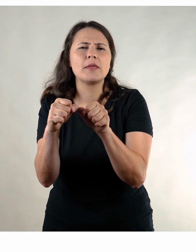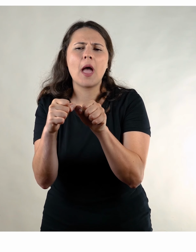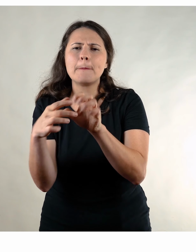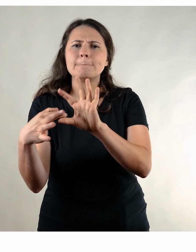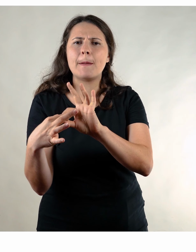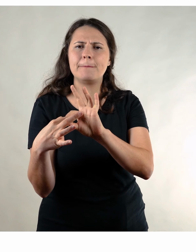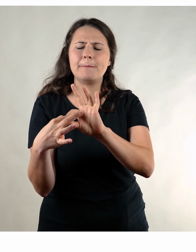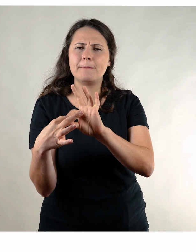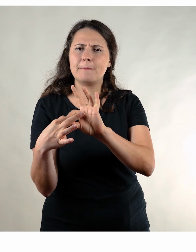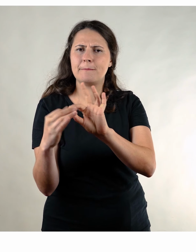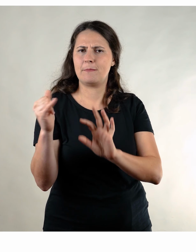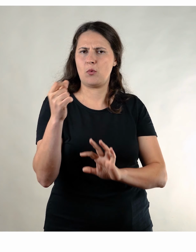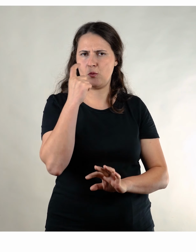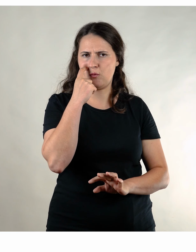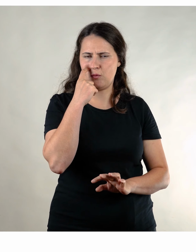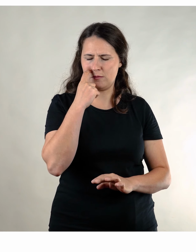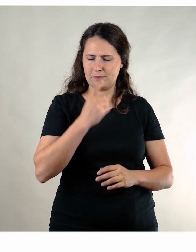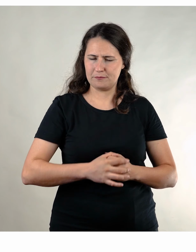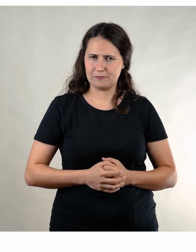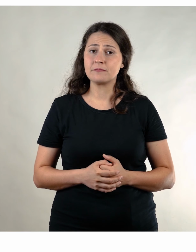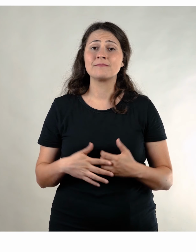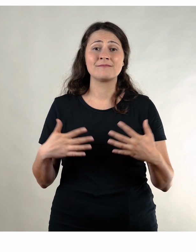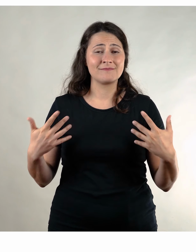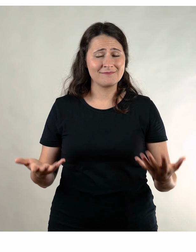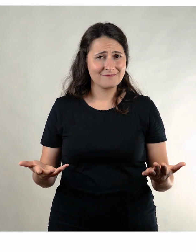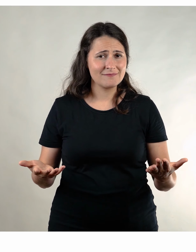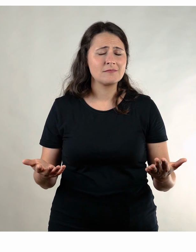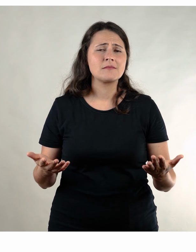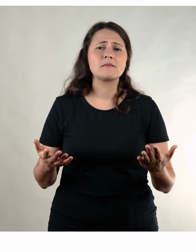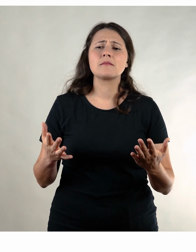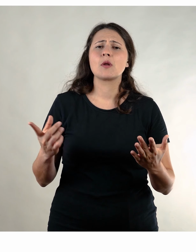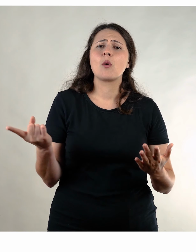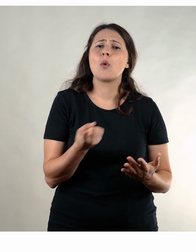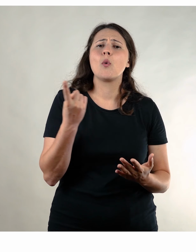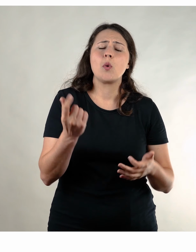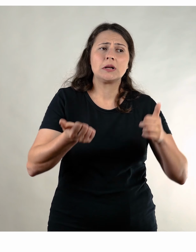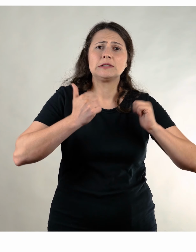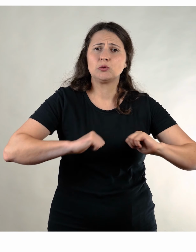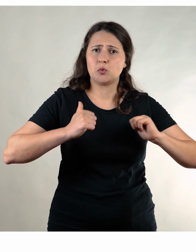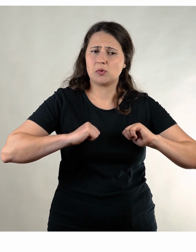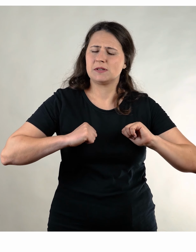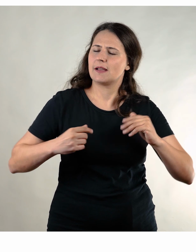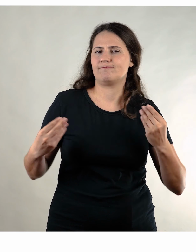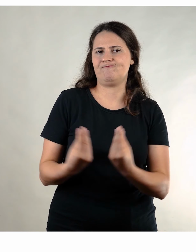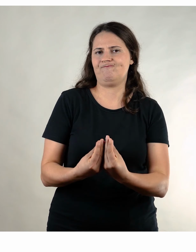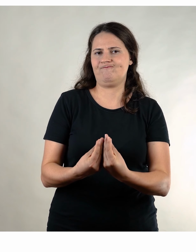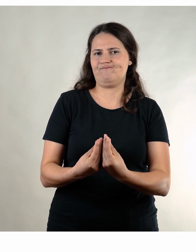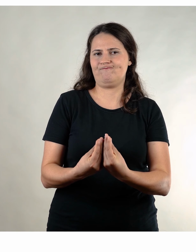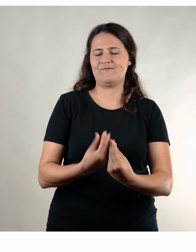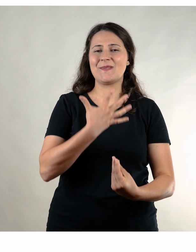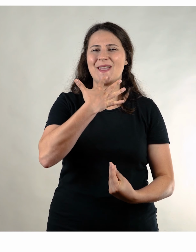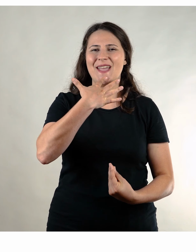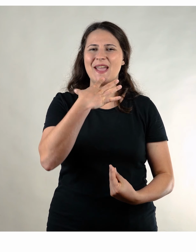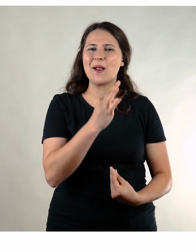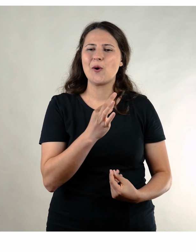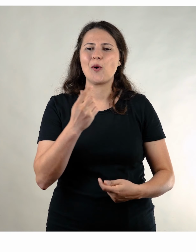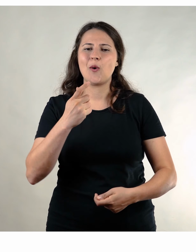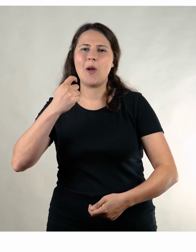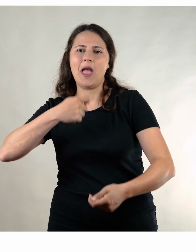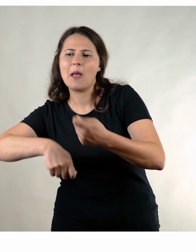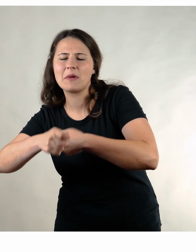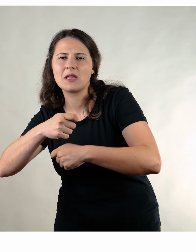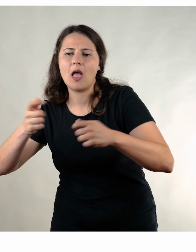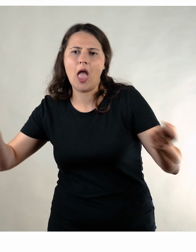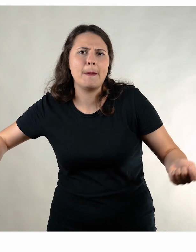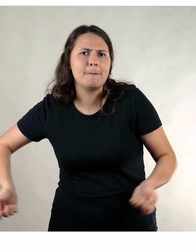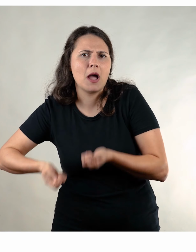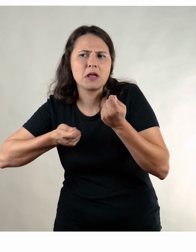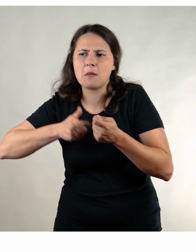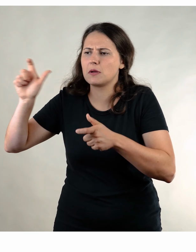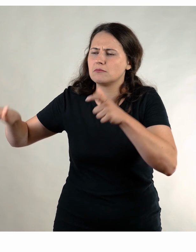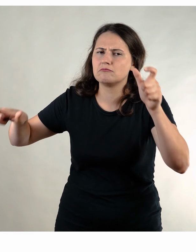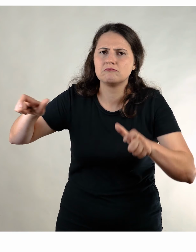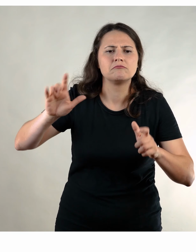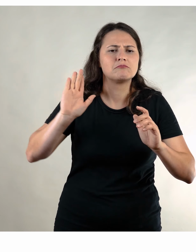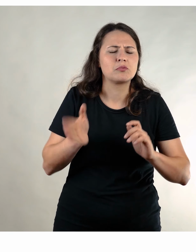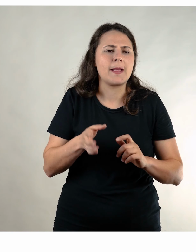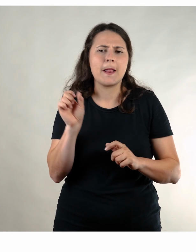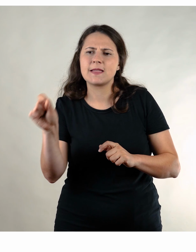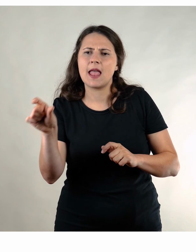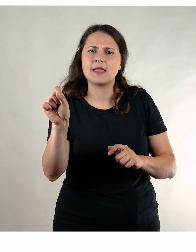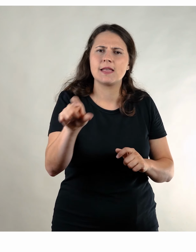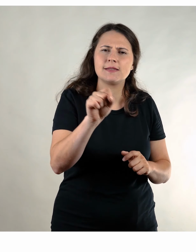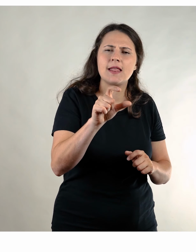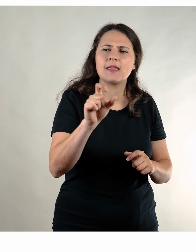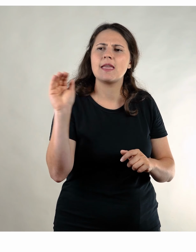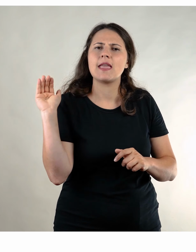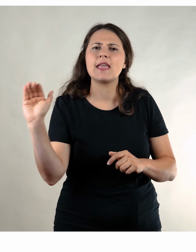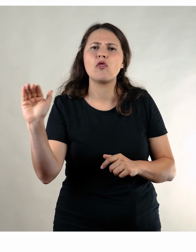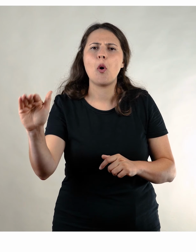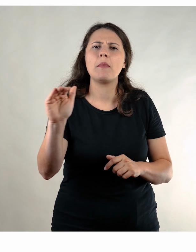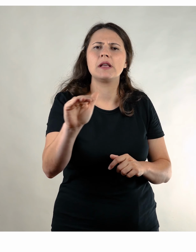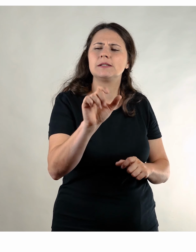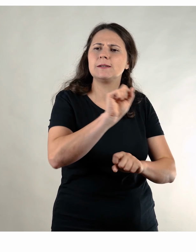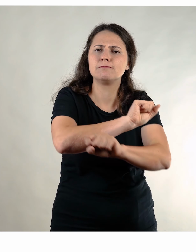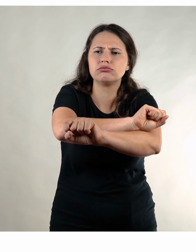Είναι χρήσιμη στον ταξιδιωτικό κλάδο, επειδή επιτρέπει σε επιχειρήσεις και επαγγελματίες να στέλνουν προωθημένες ειδοποιήσεις